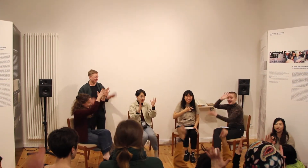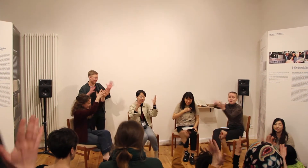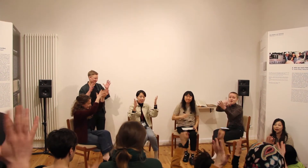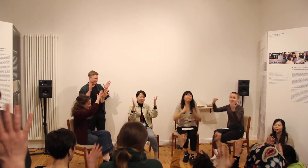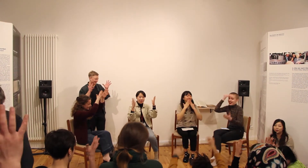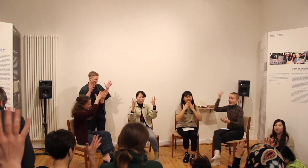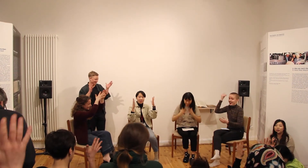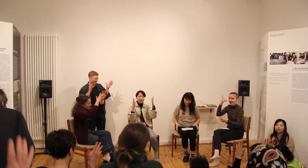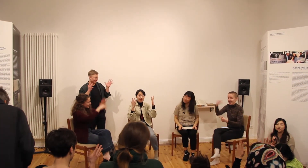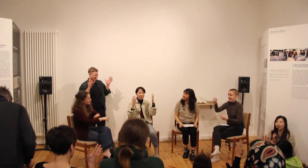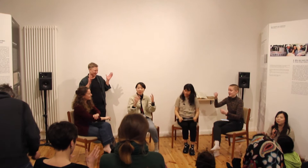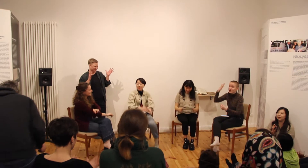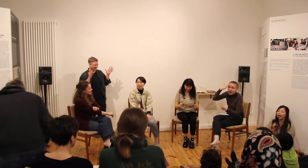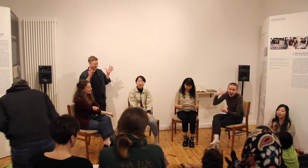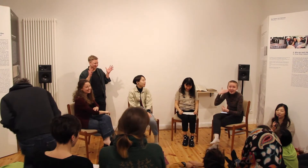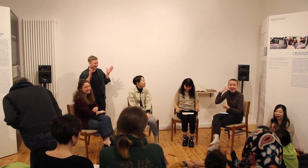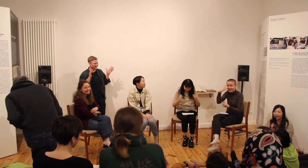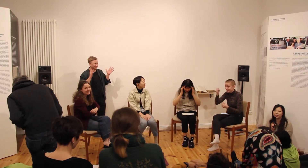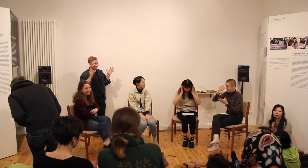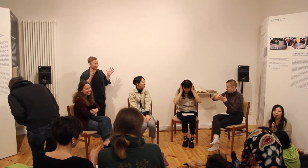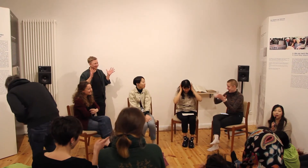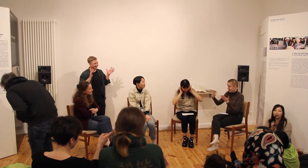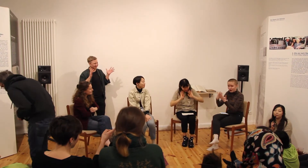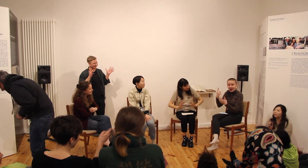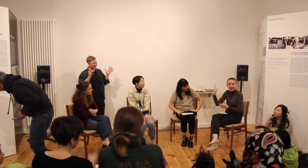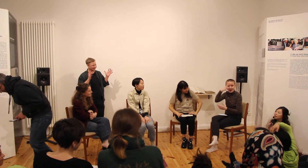Ich bemühe mich wirklich DGS zu gebärden. Aber vielleicht kommt da etwas international Sign zwischen.